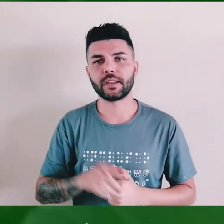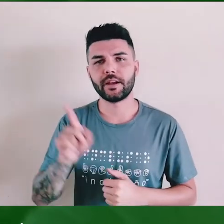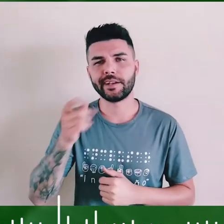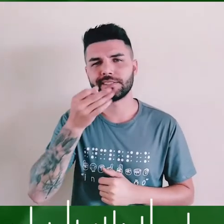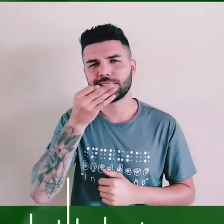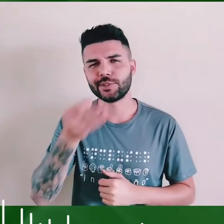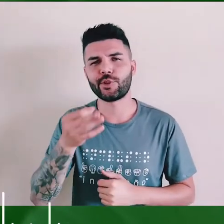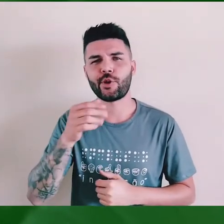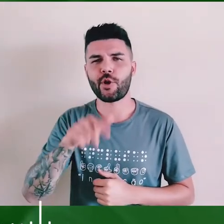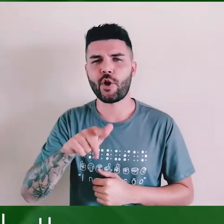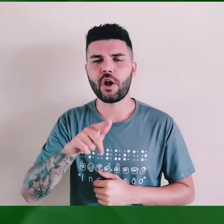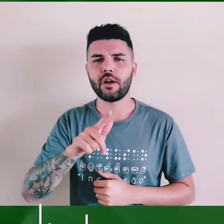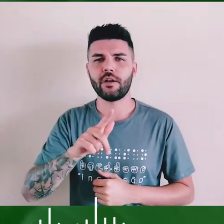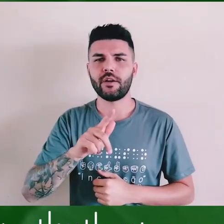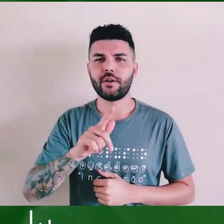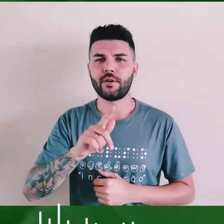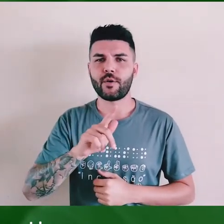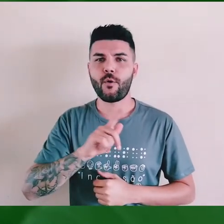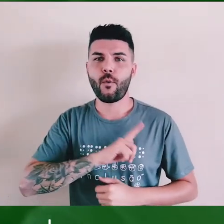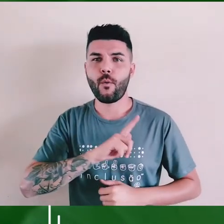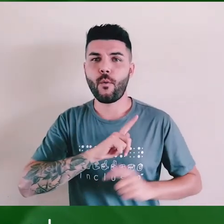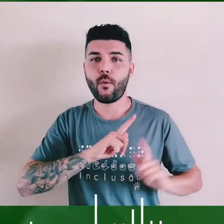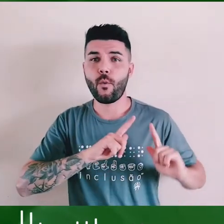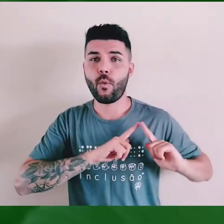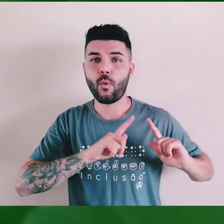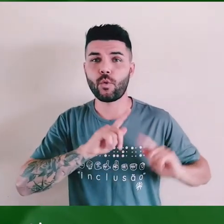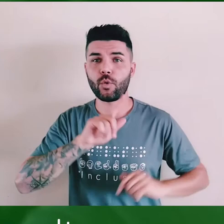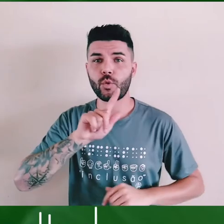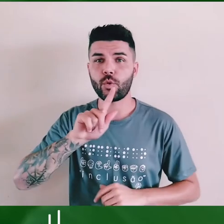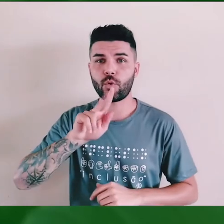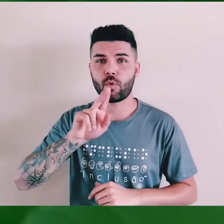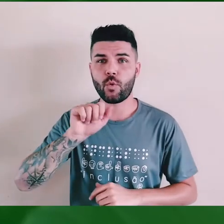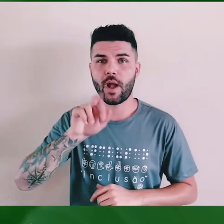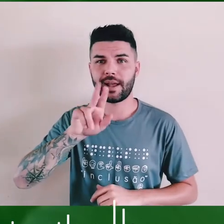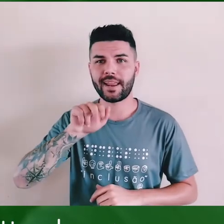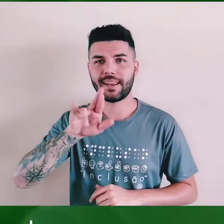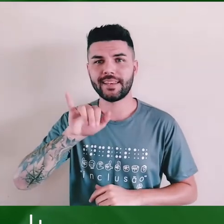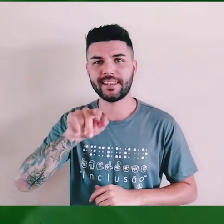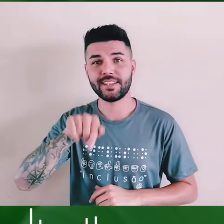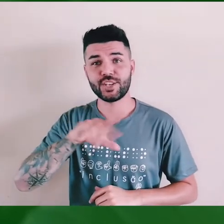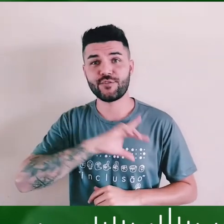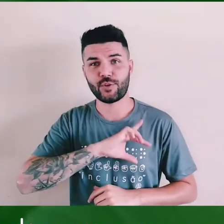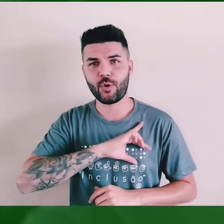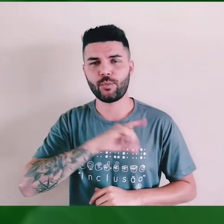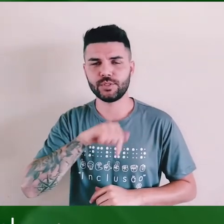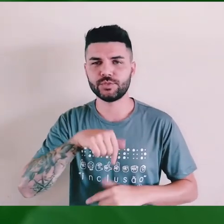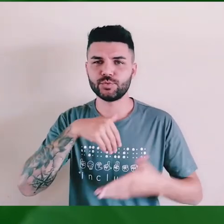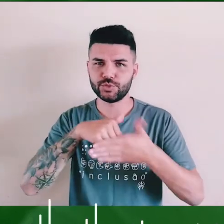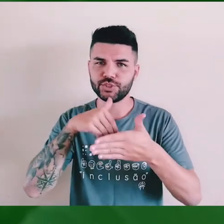o Guarani de Divinópolis. Pedro: Pois é, o Guarani tinha começado a segunda divisão